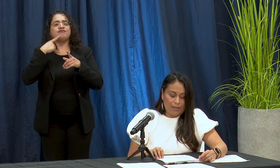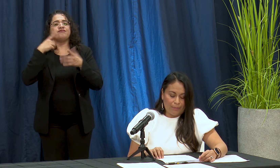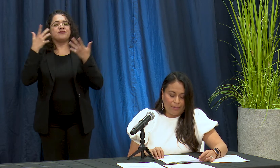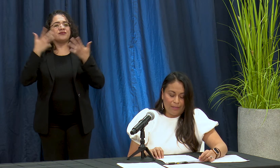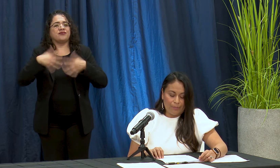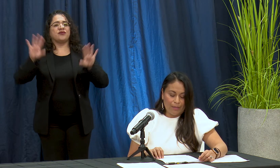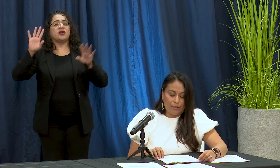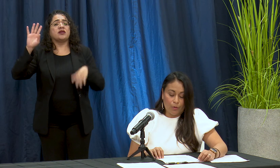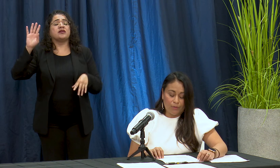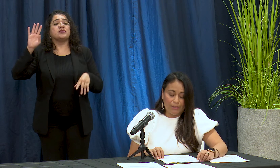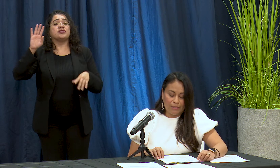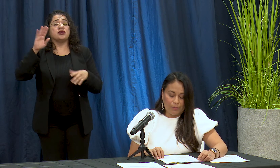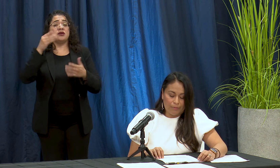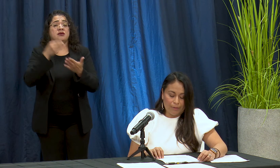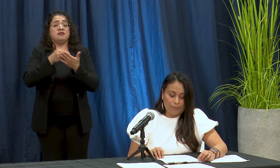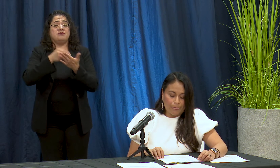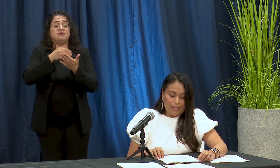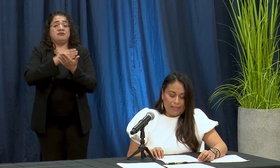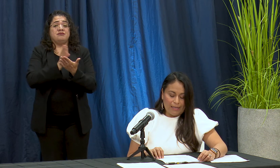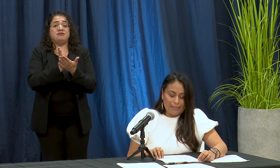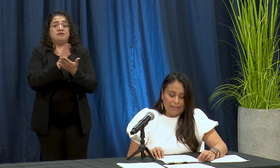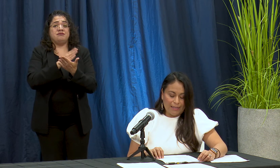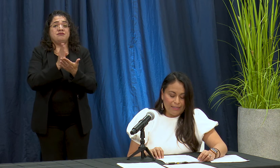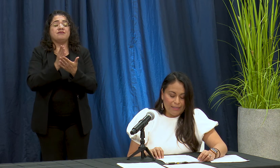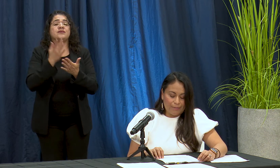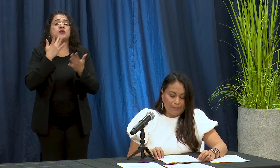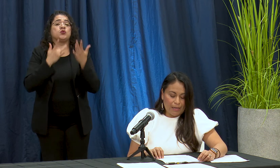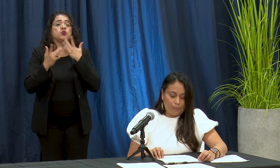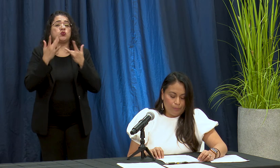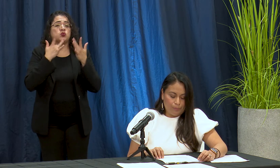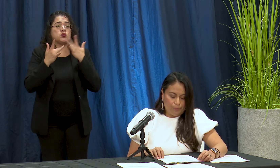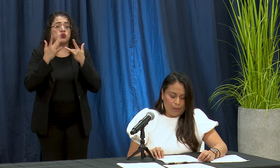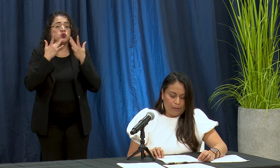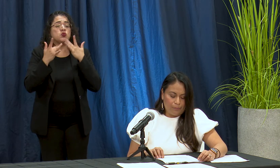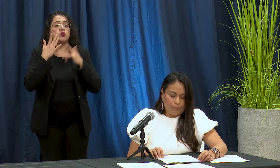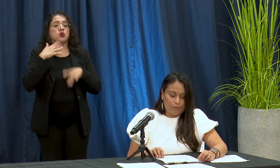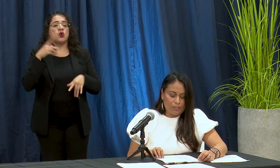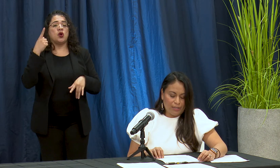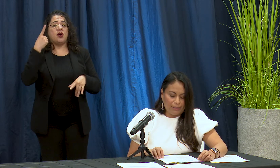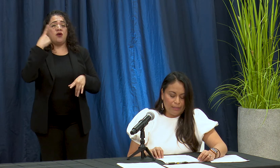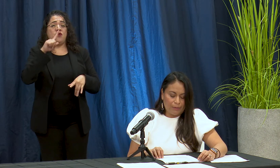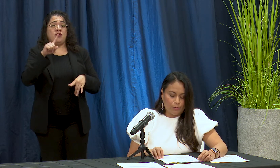la banda me adecco VDC Nueve y castor are a service up prova charas a los